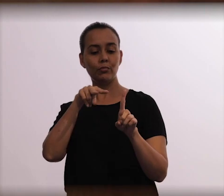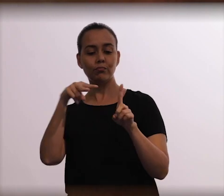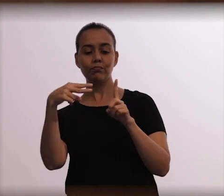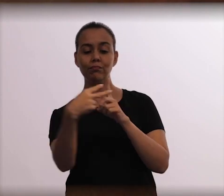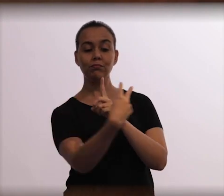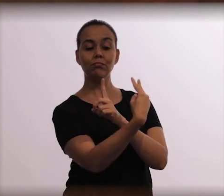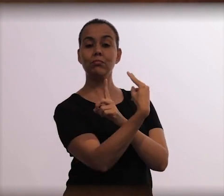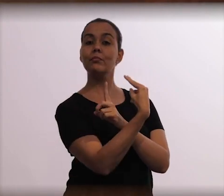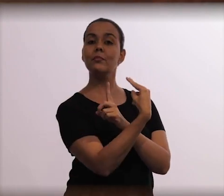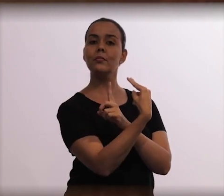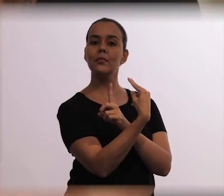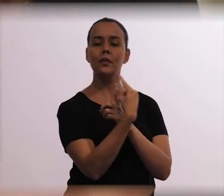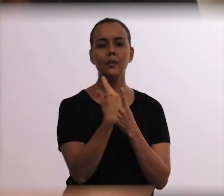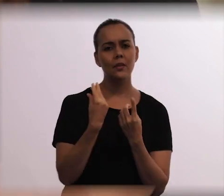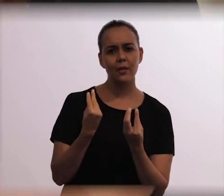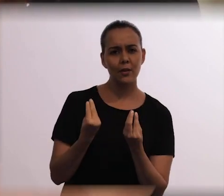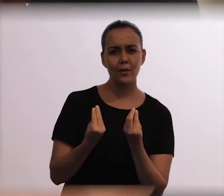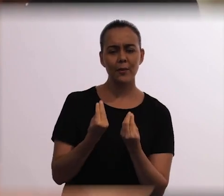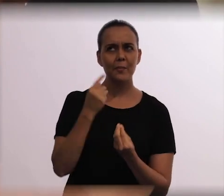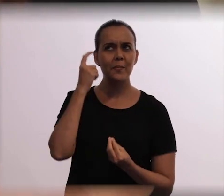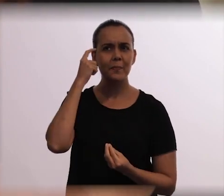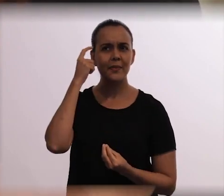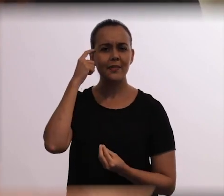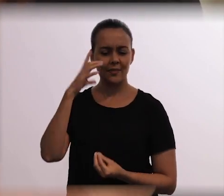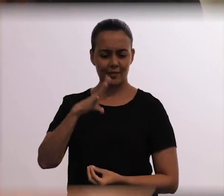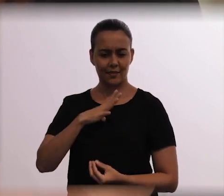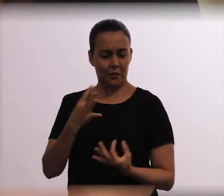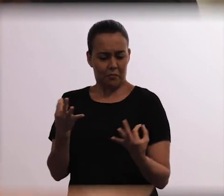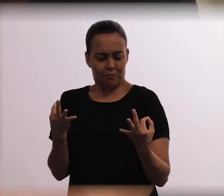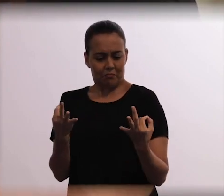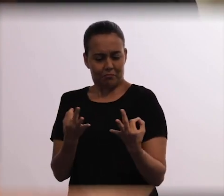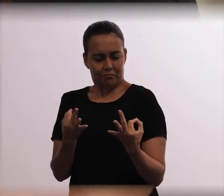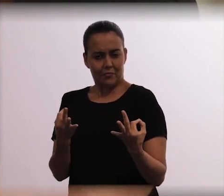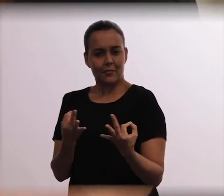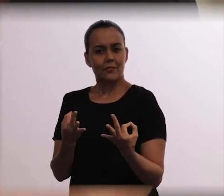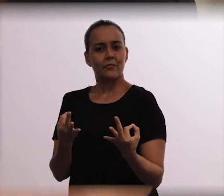como é que a gente pode pensar uma cidade em comum.